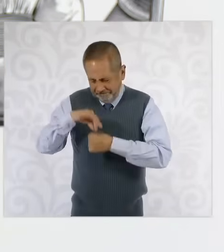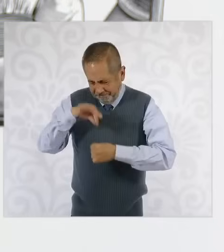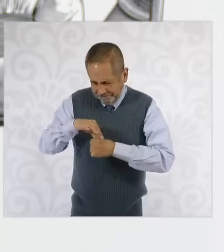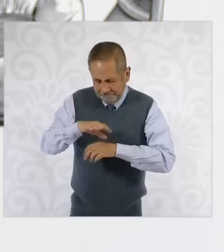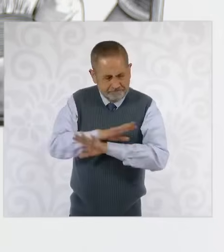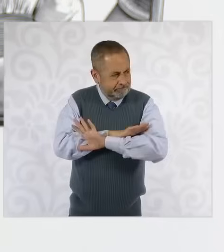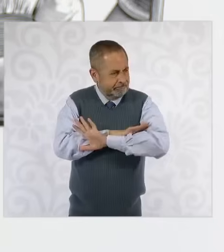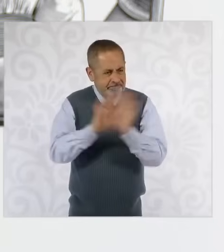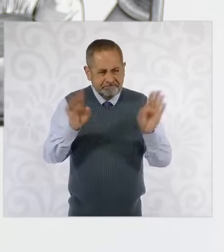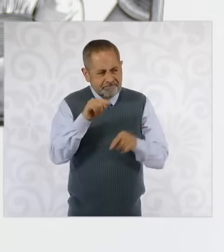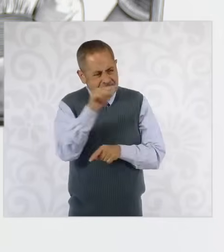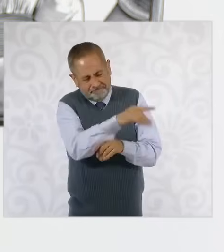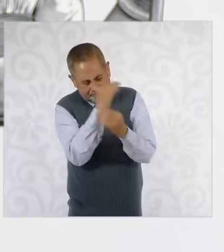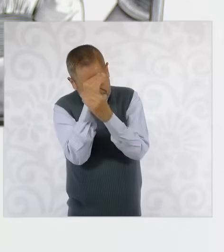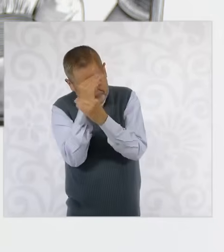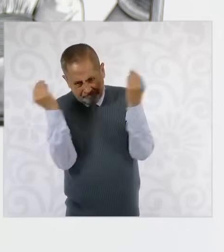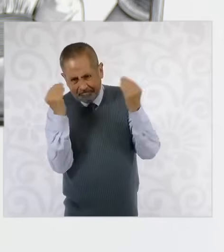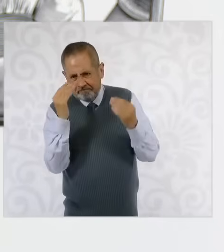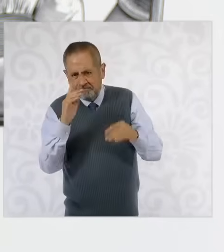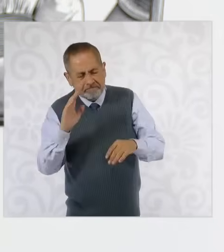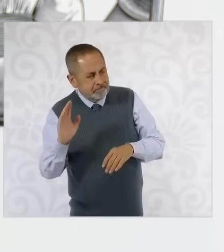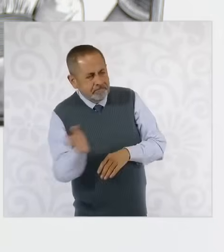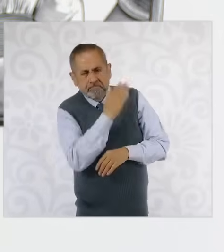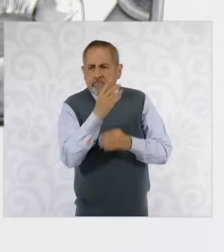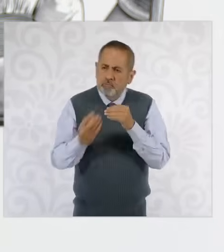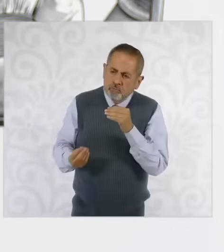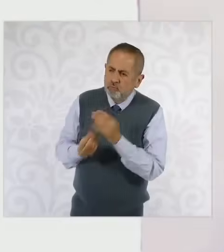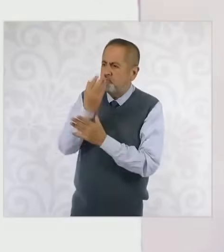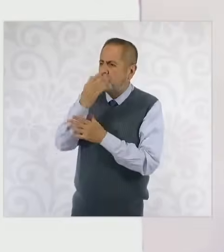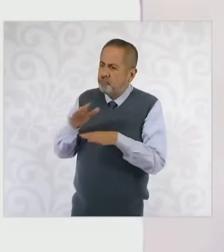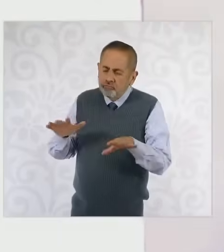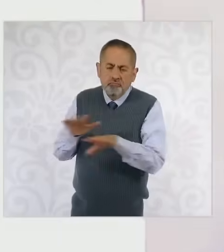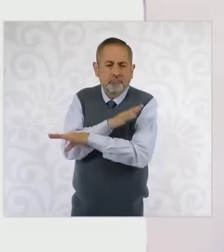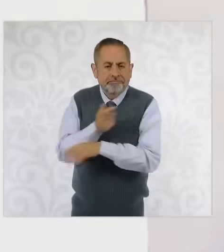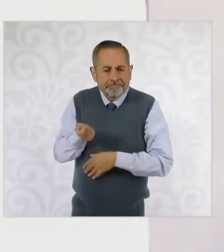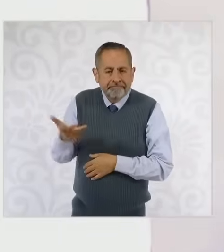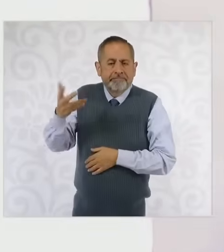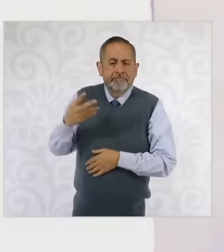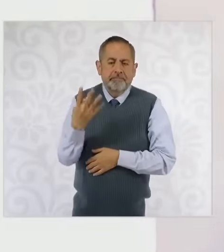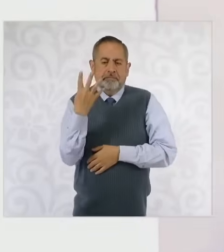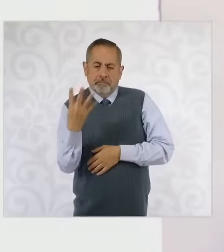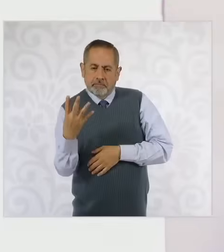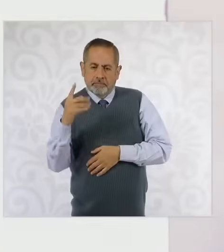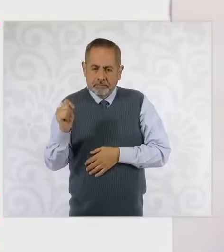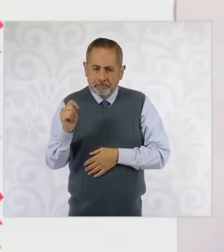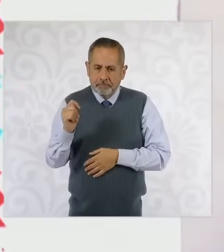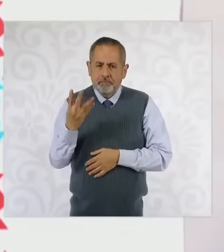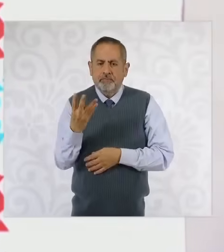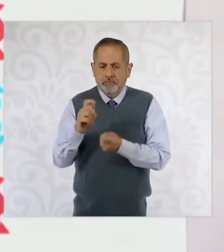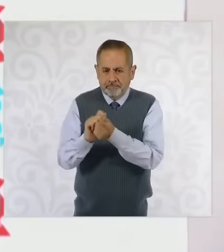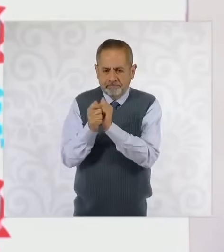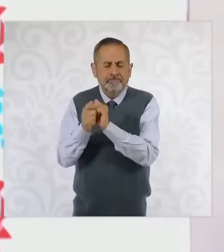modelo y que inició un nuevo modelo que le llamamos la cuarta transformación que está